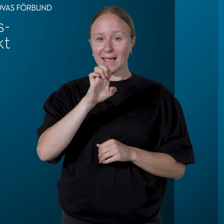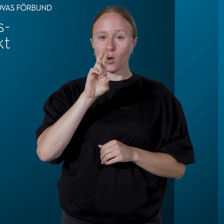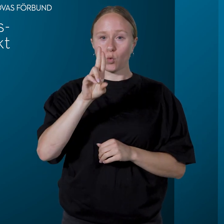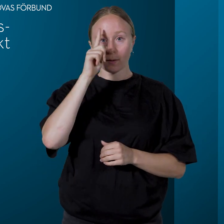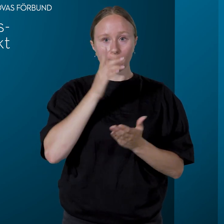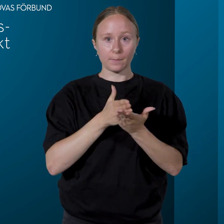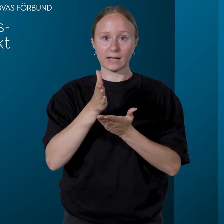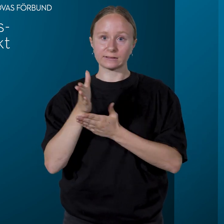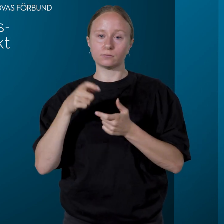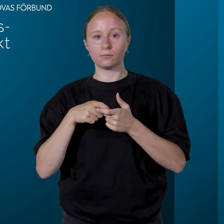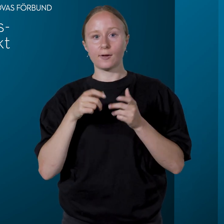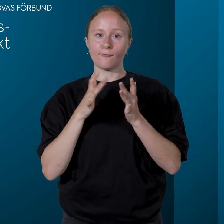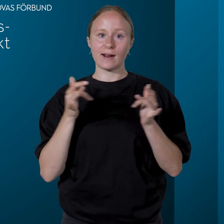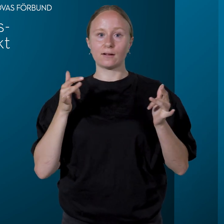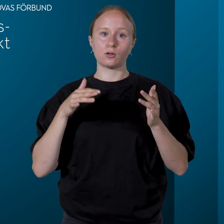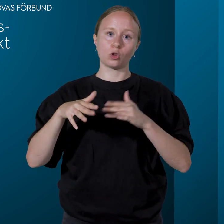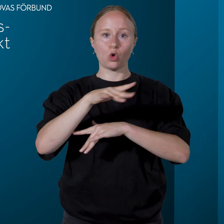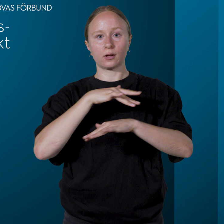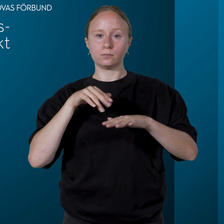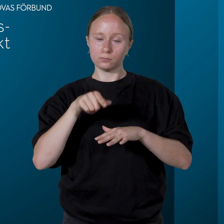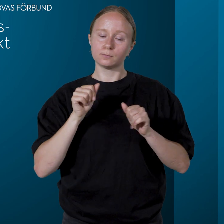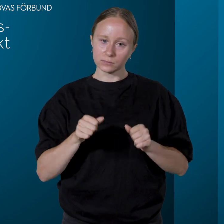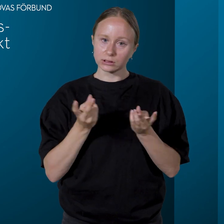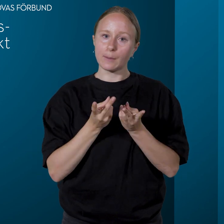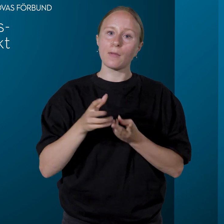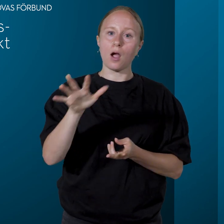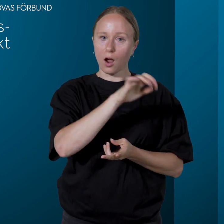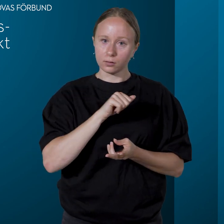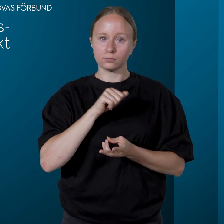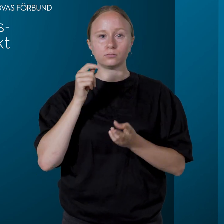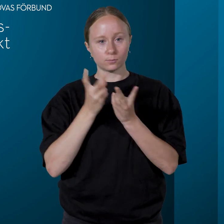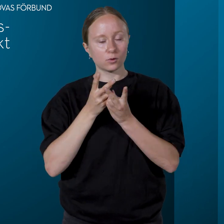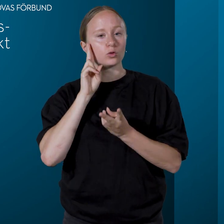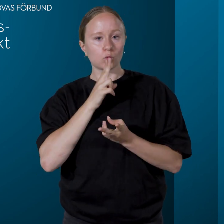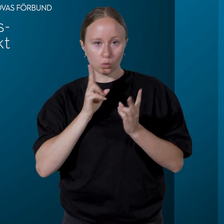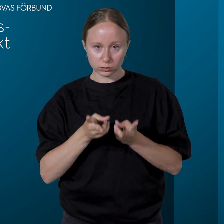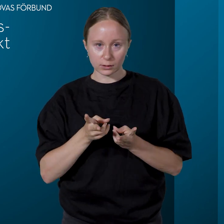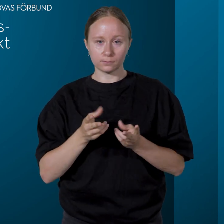s princip om fri rörlighet ska gälla alla, inklusive döva, -